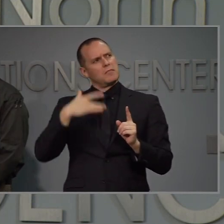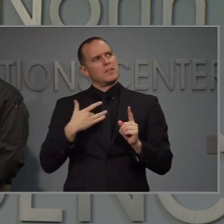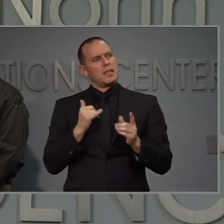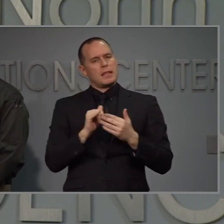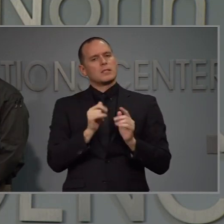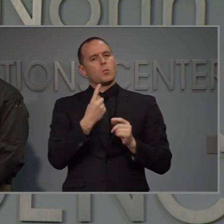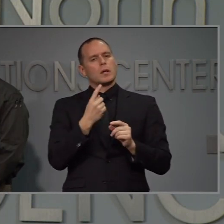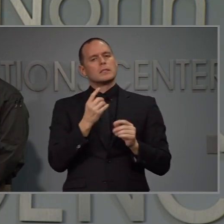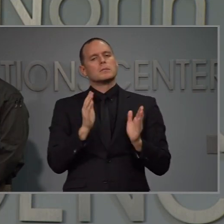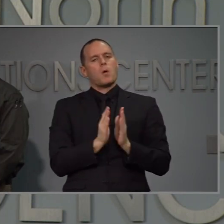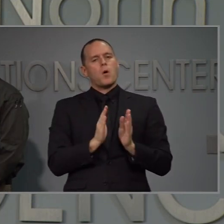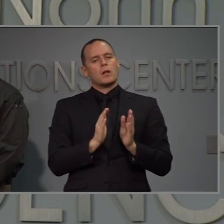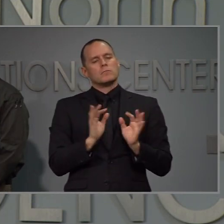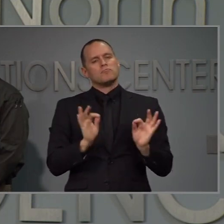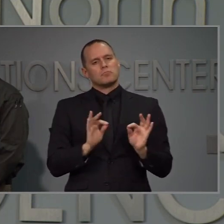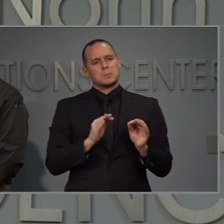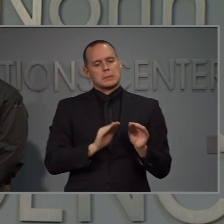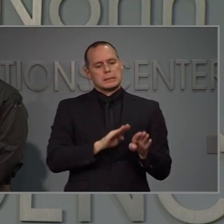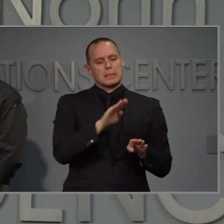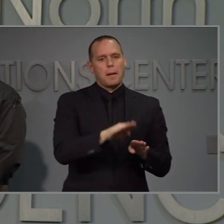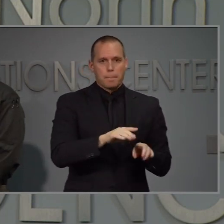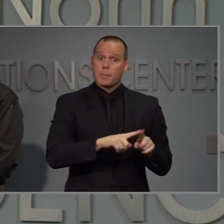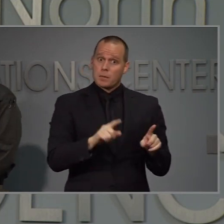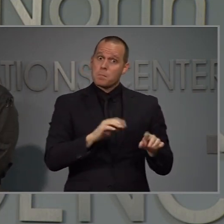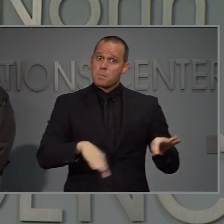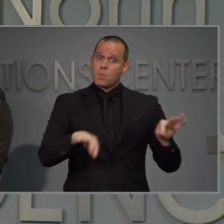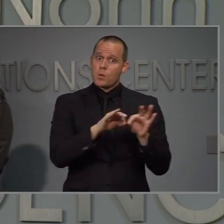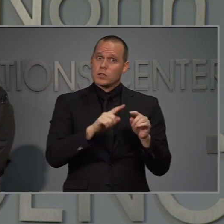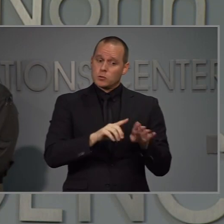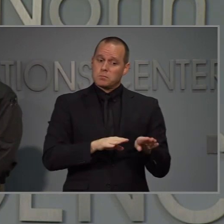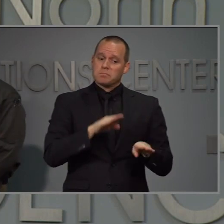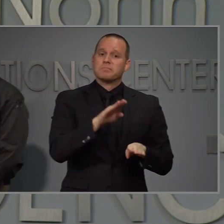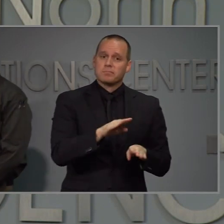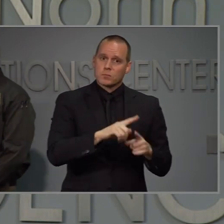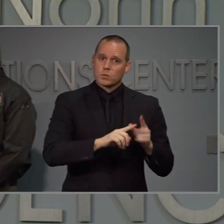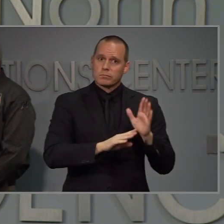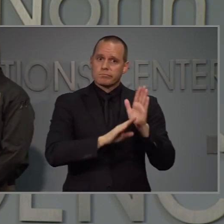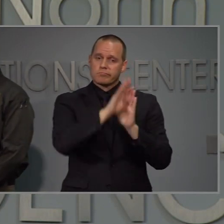Creemos.